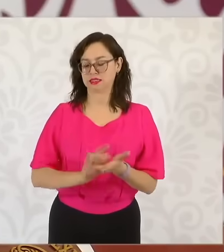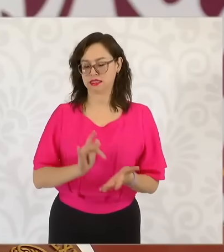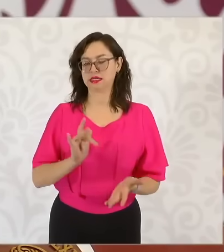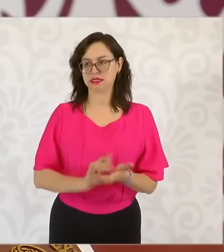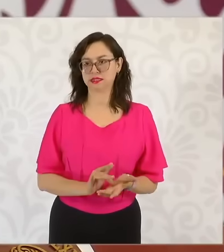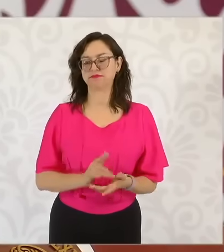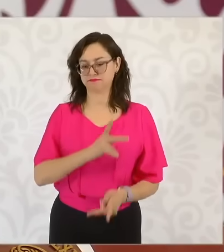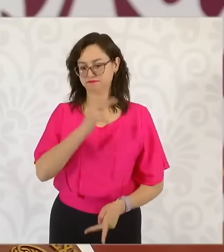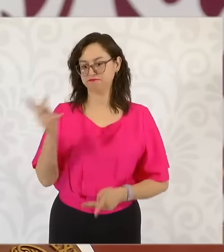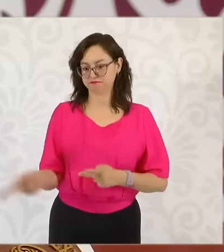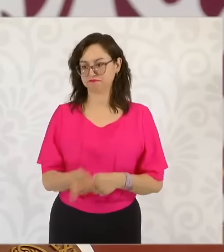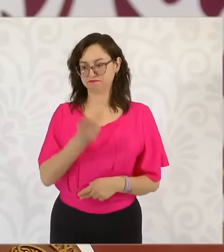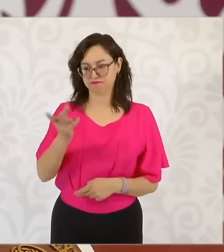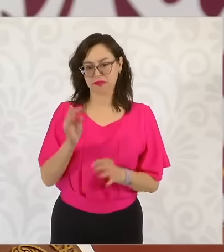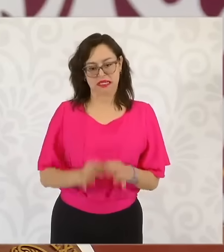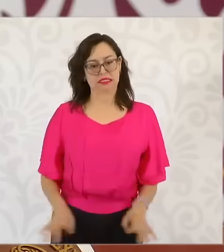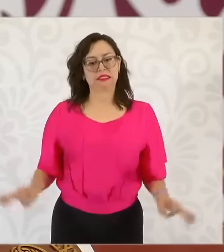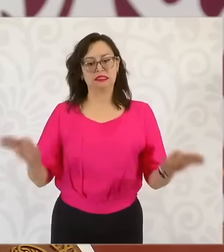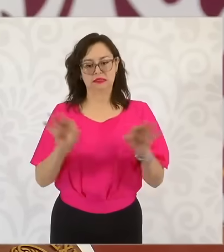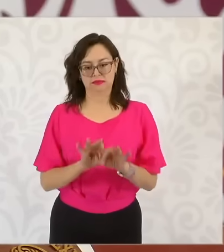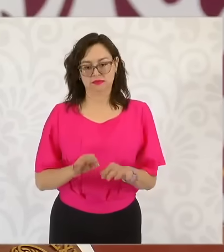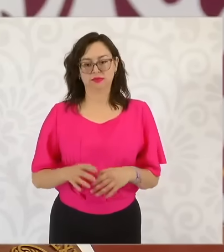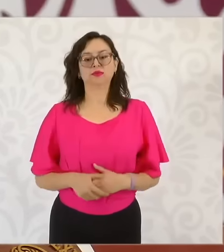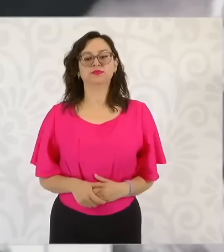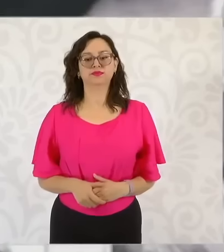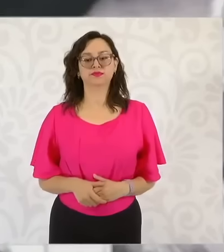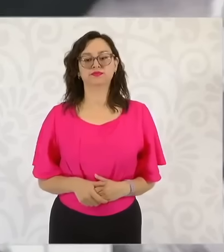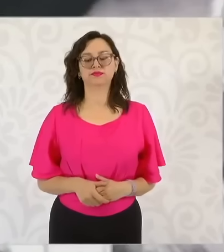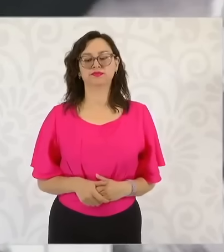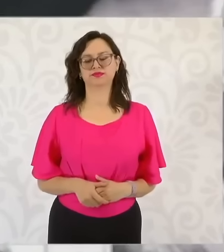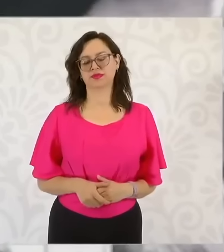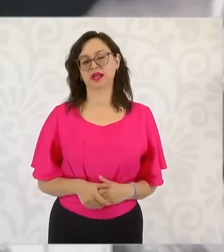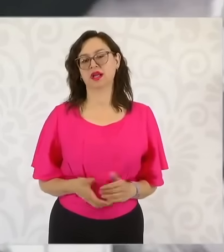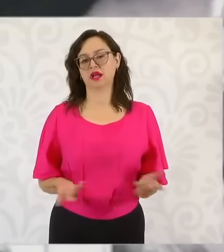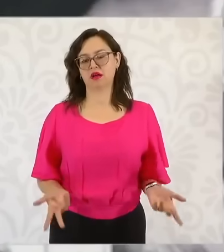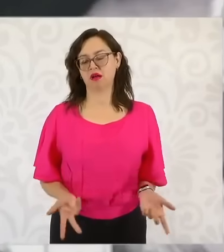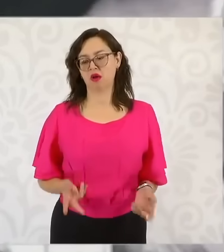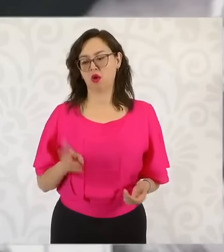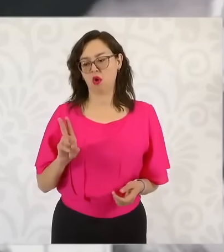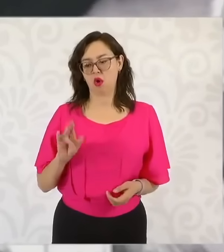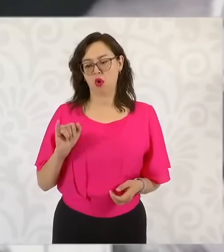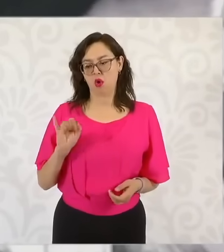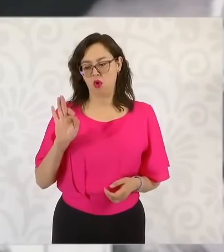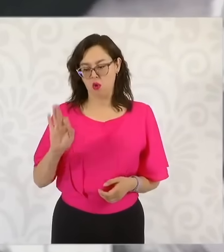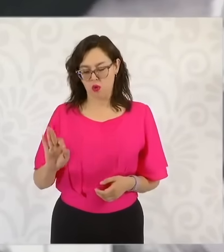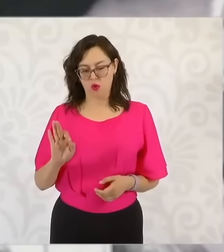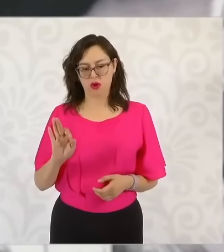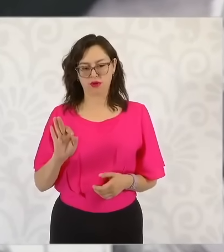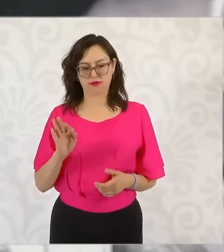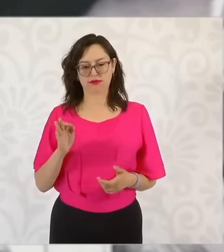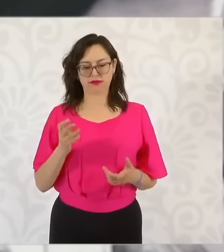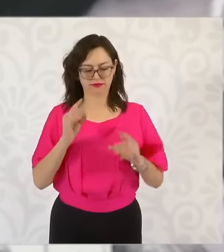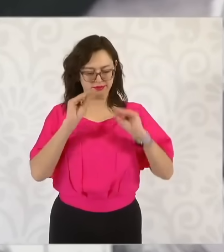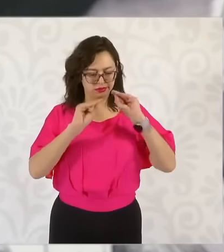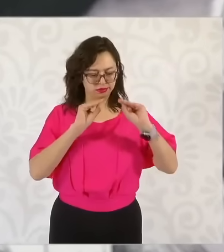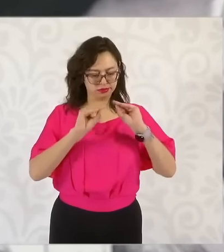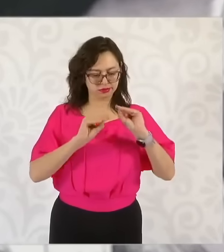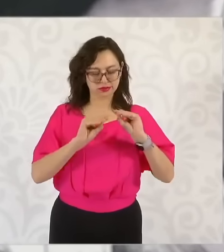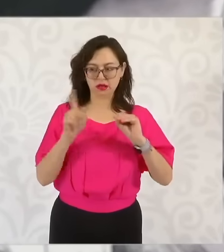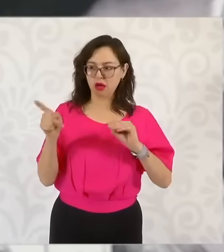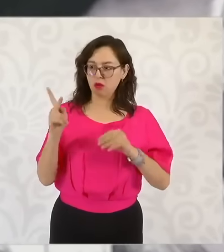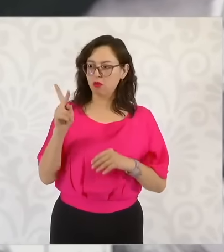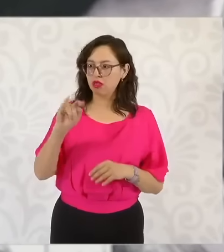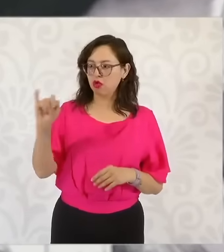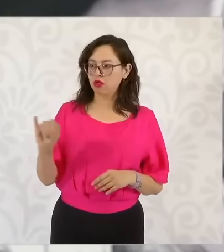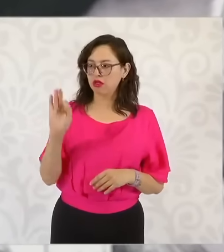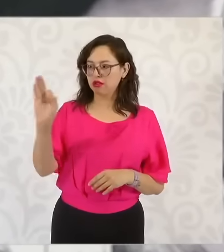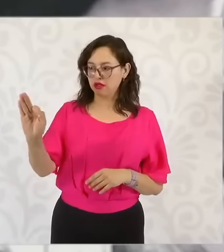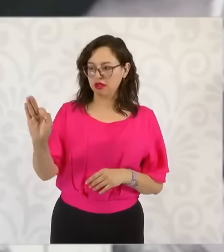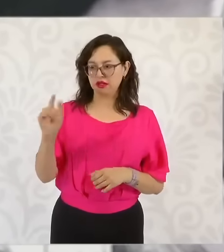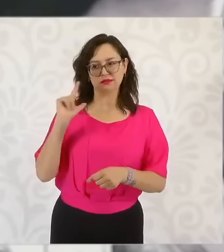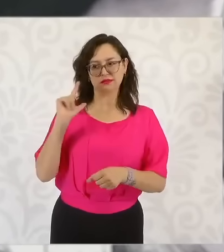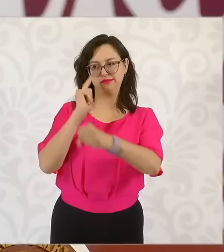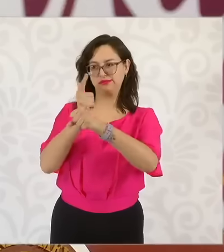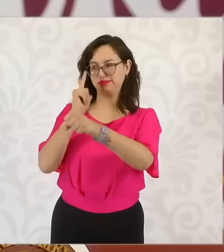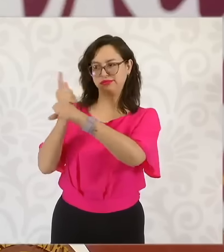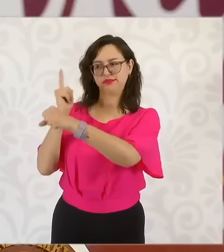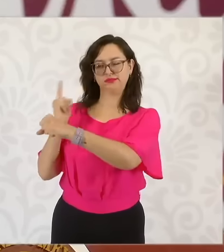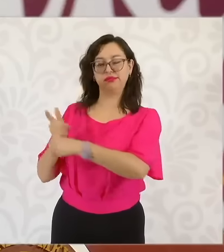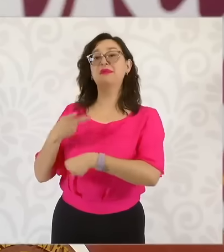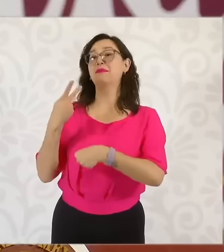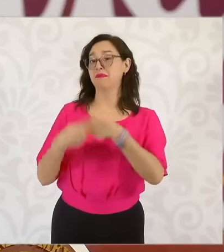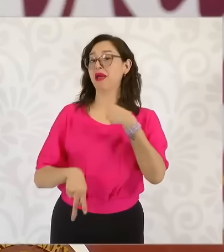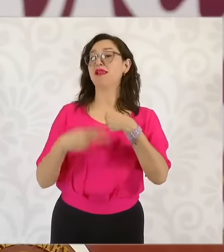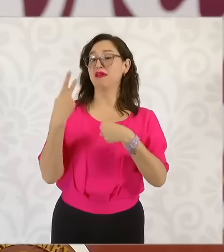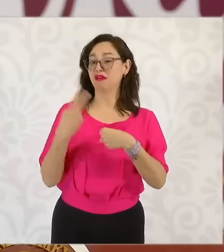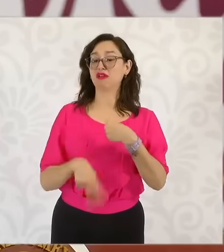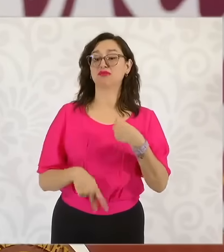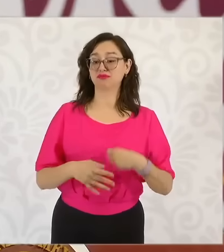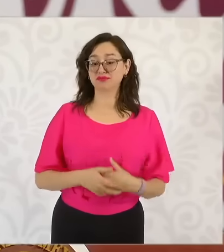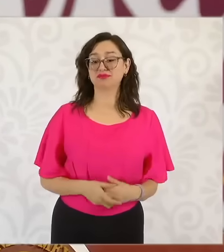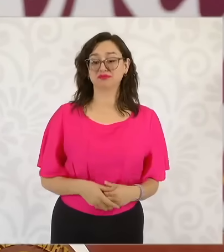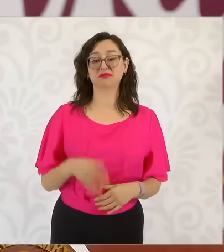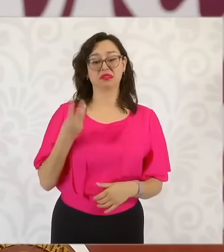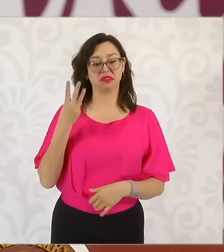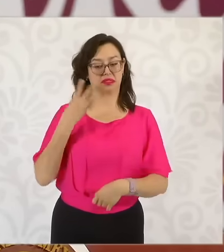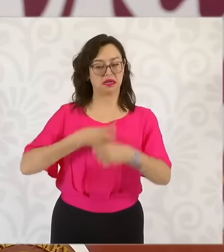Financiera hizo una matriz de riesgo del poder judicial hace ya 3 años y los resultados fueron